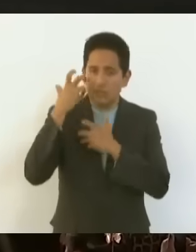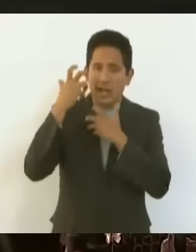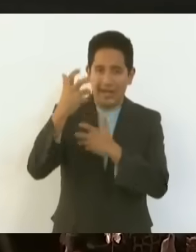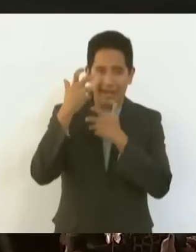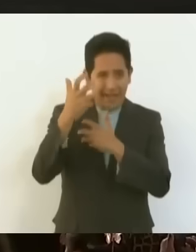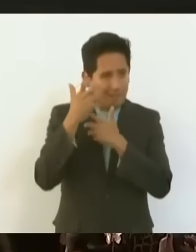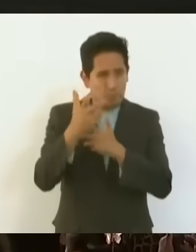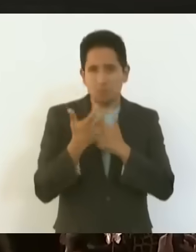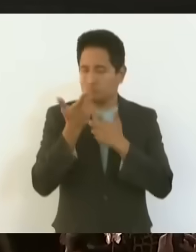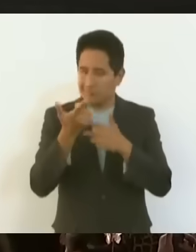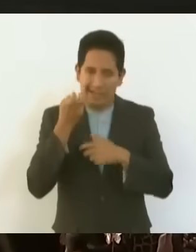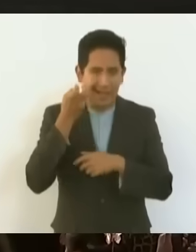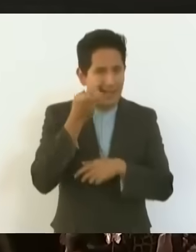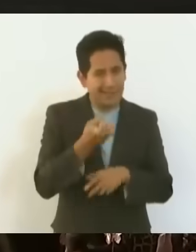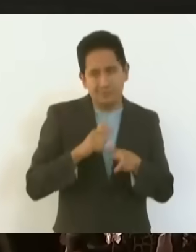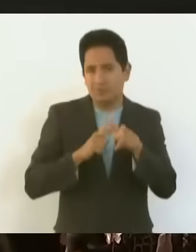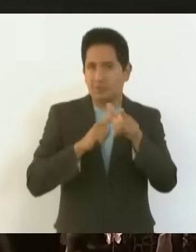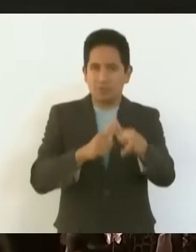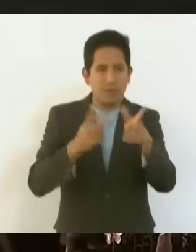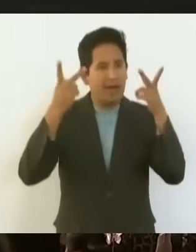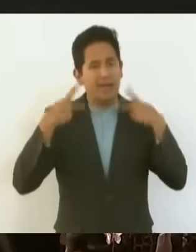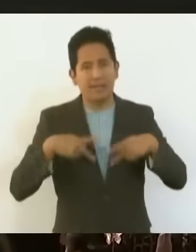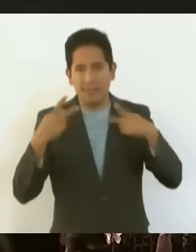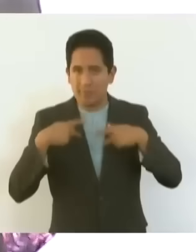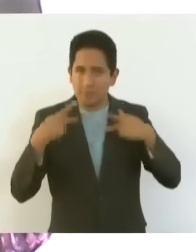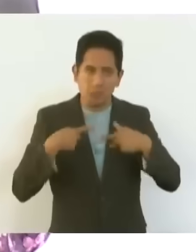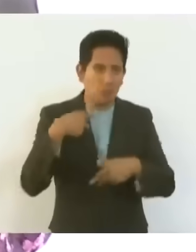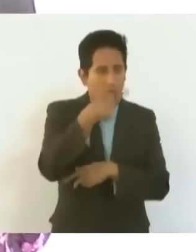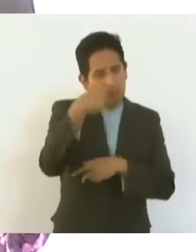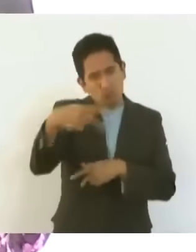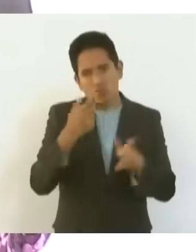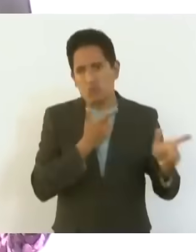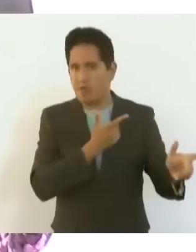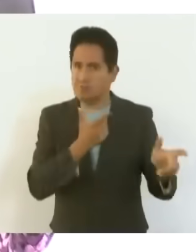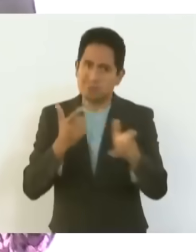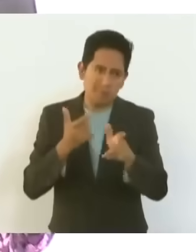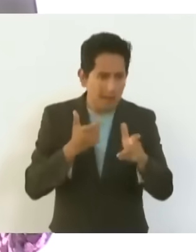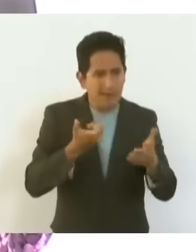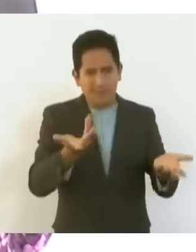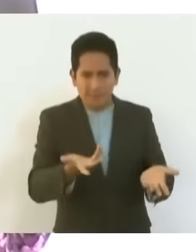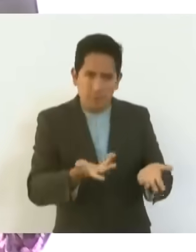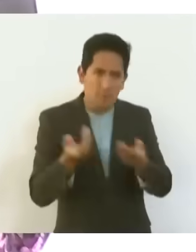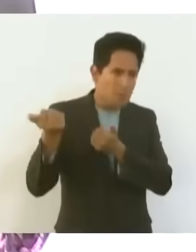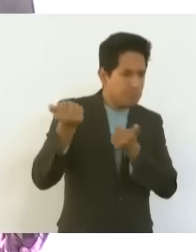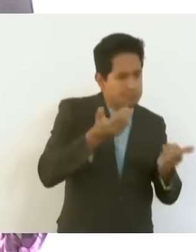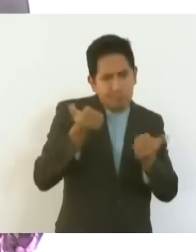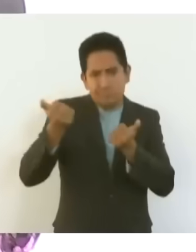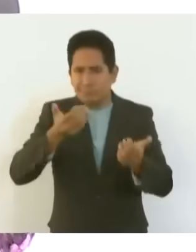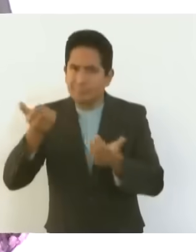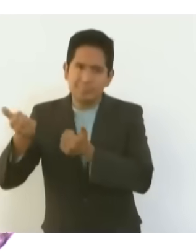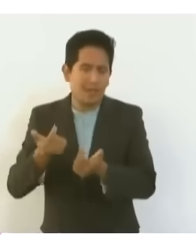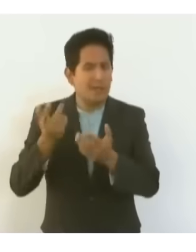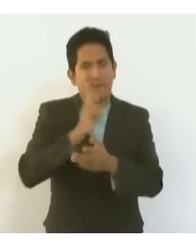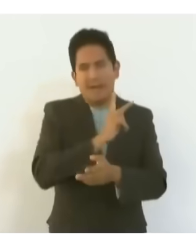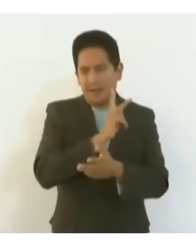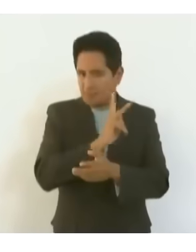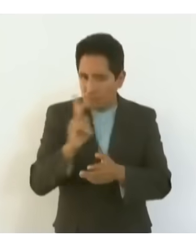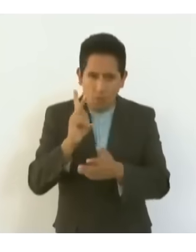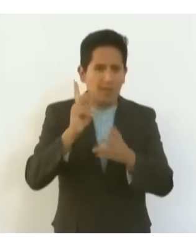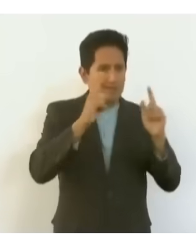que la población siga entregando armas a estos espacios que la Iglesia Católica nos brinda para